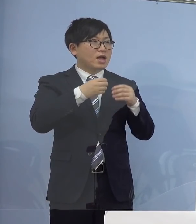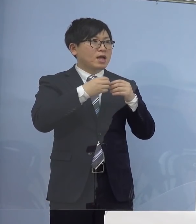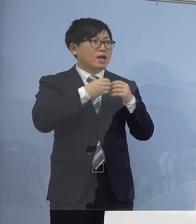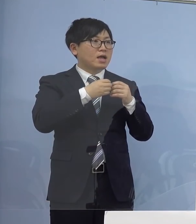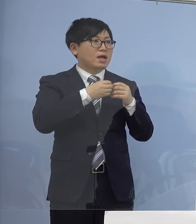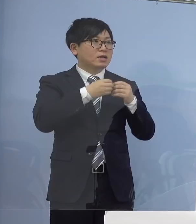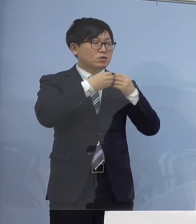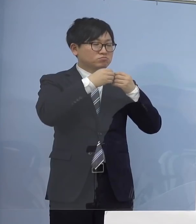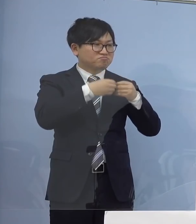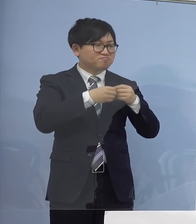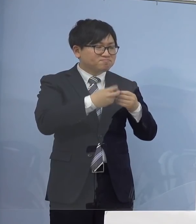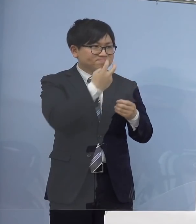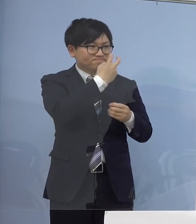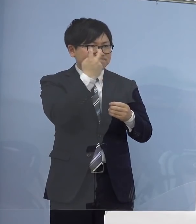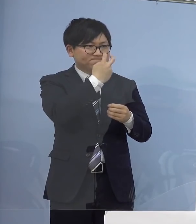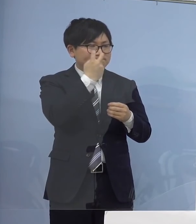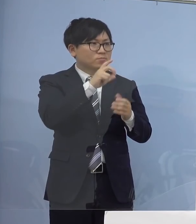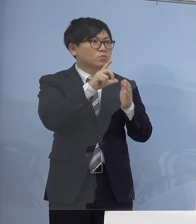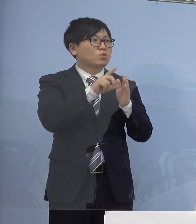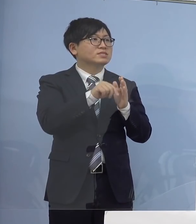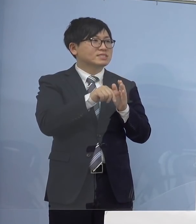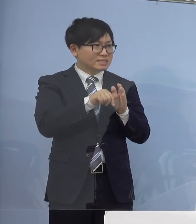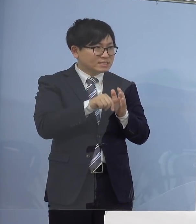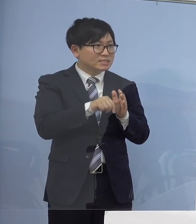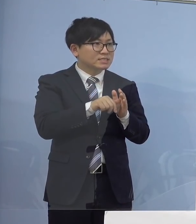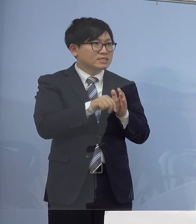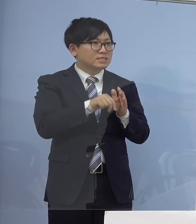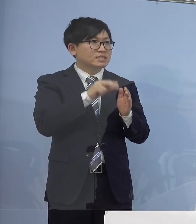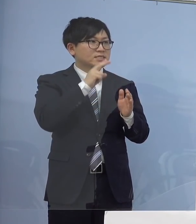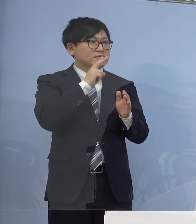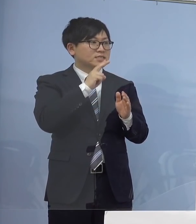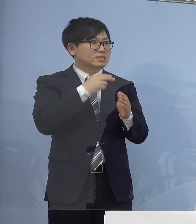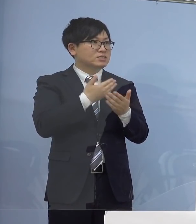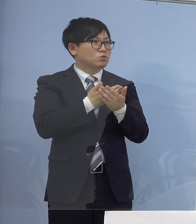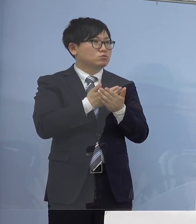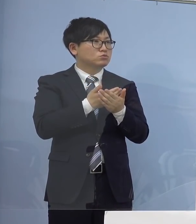因果関係までは申し訳ありません 特定が出来ていない状態です